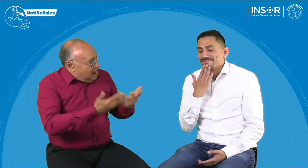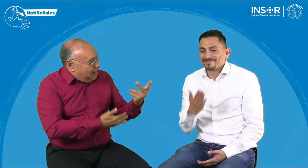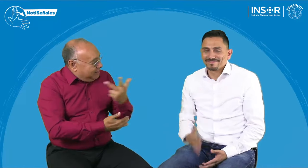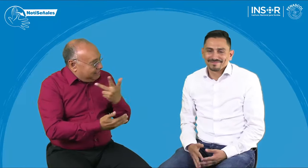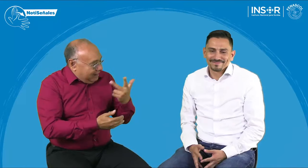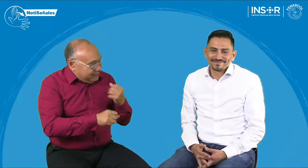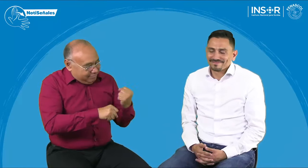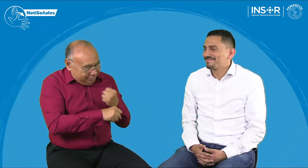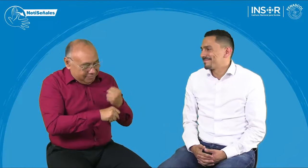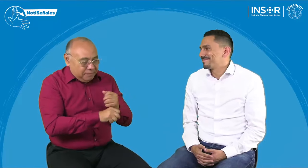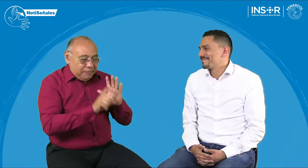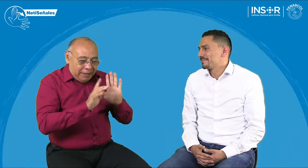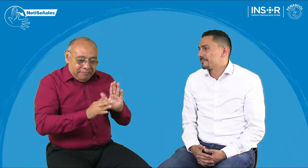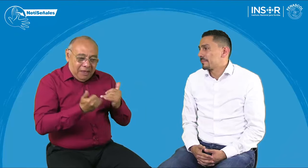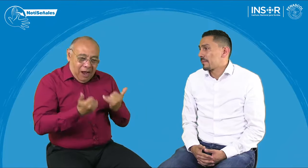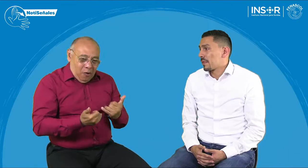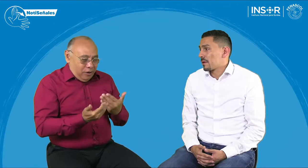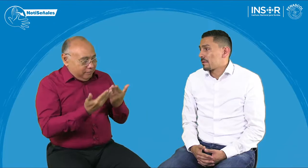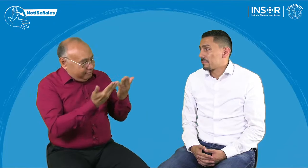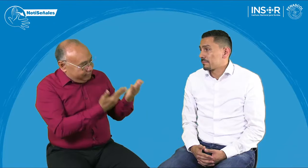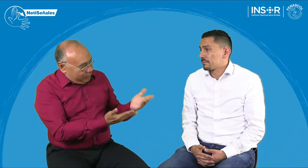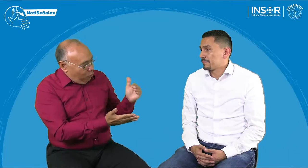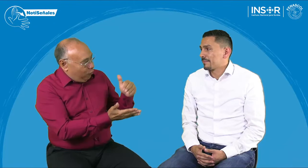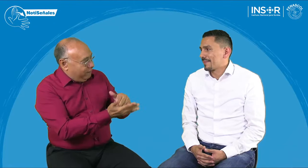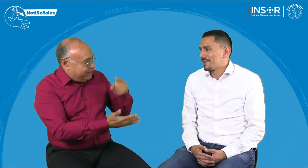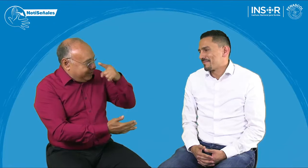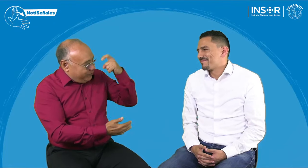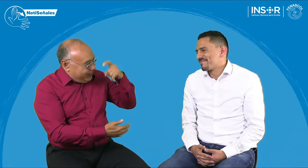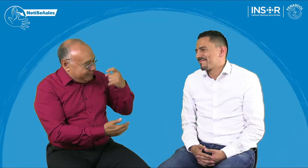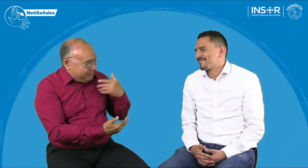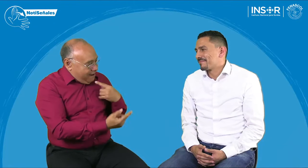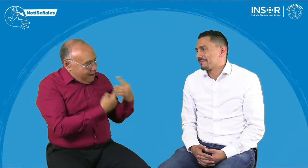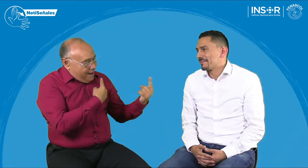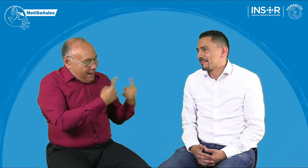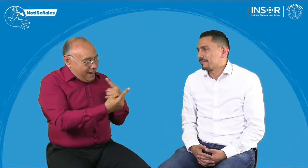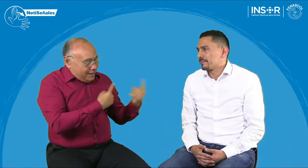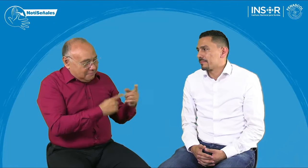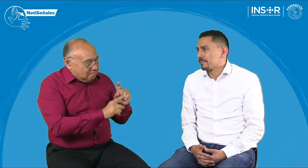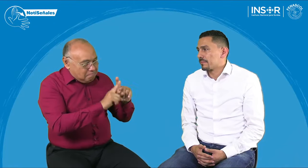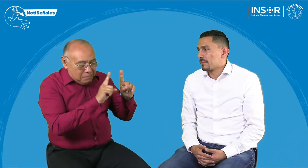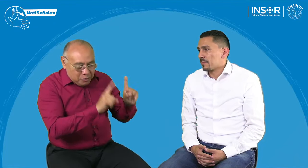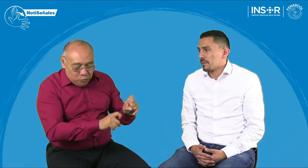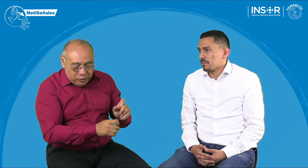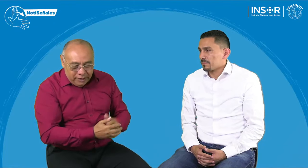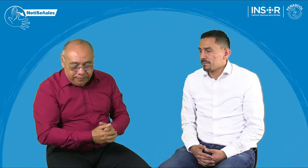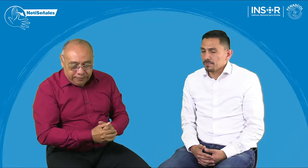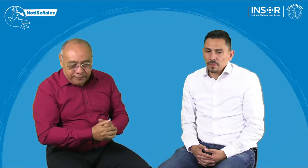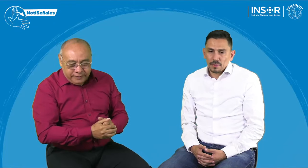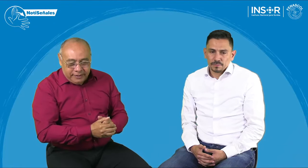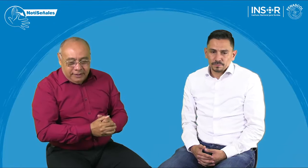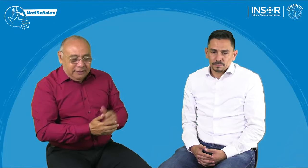Noruega nos ha regalado este tiempo con nosotros así que